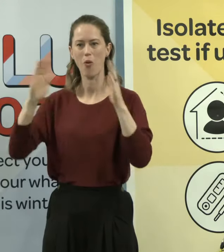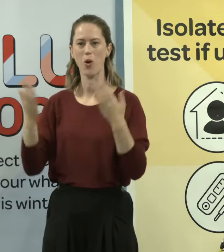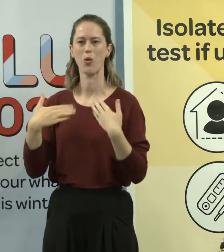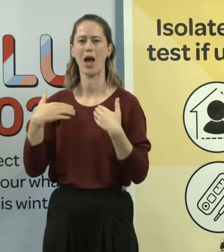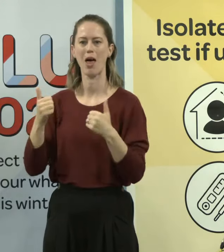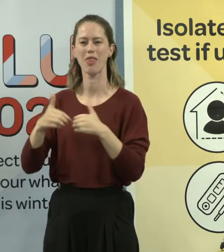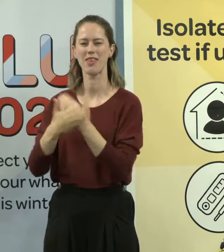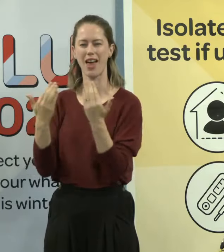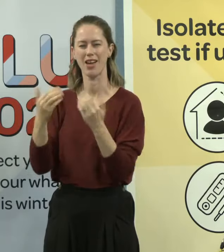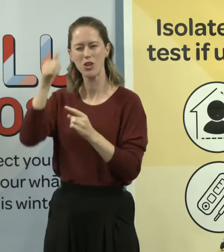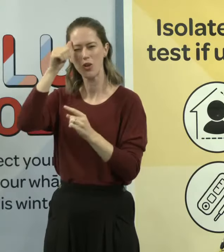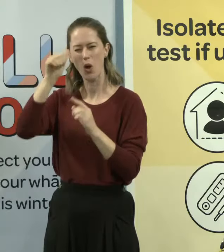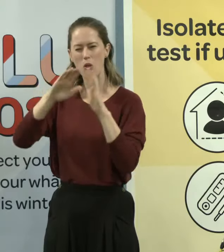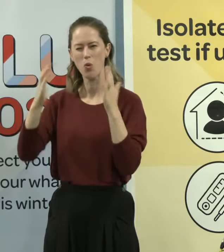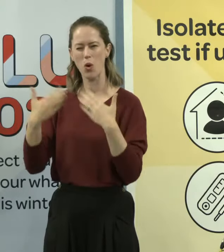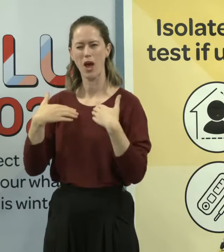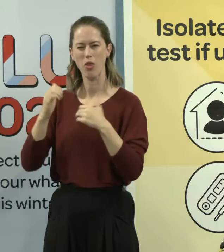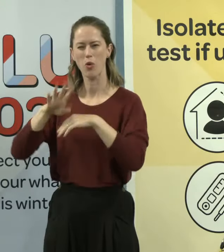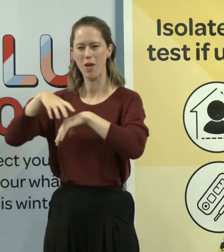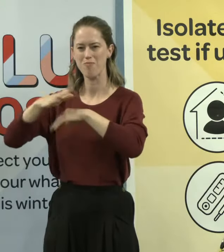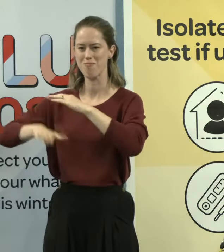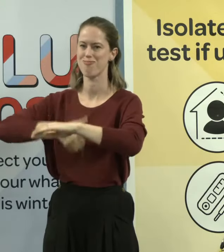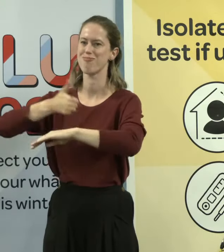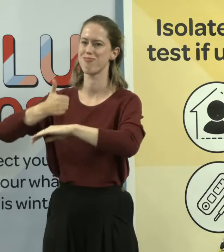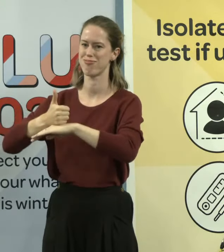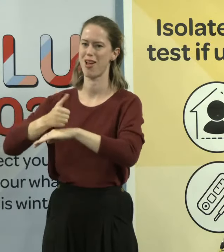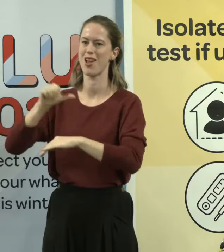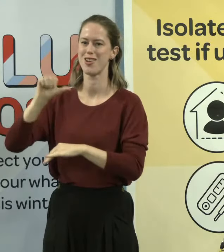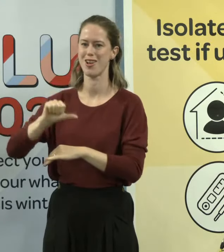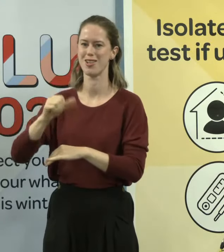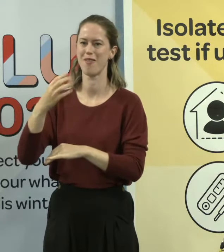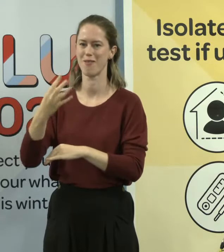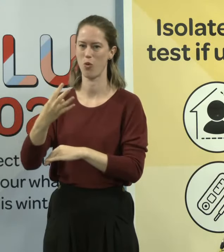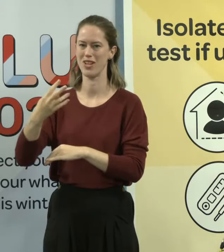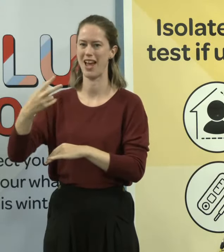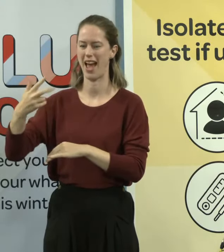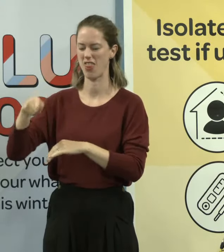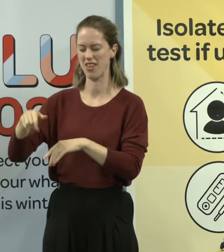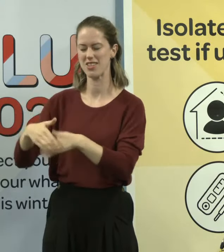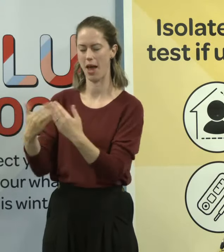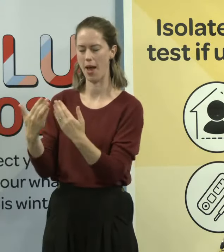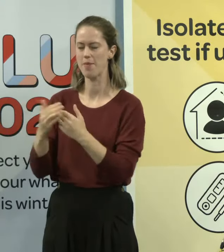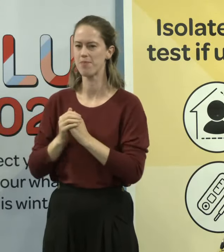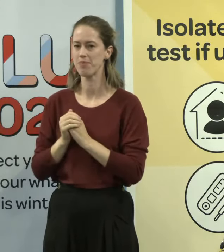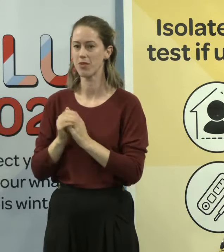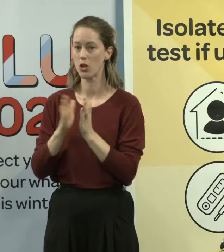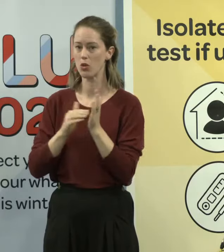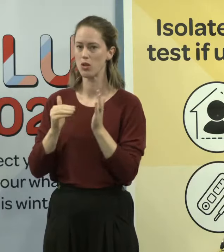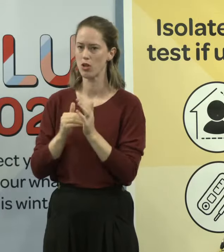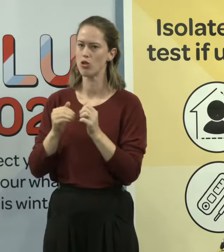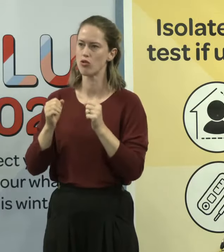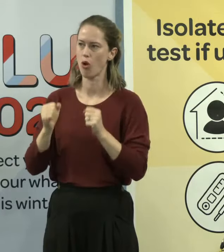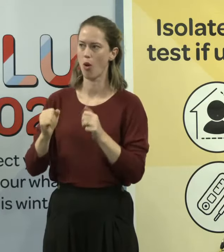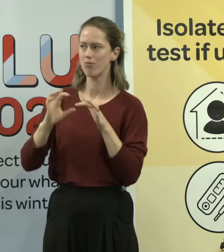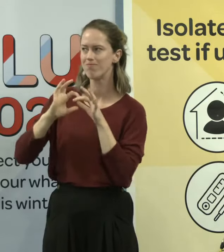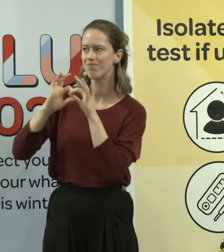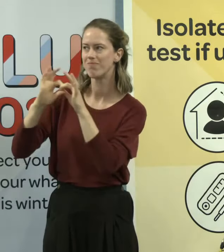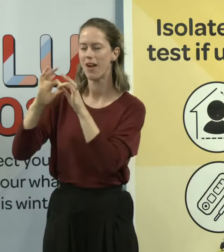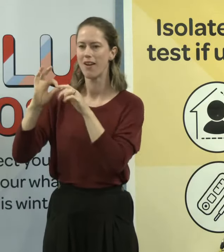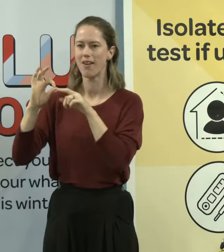haere ki Omicron, me etahi atu